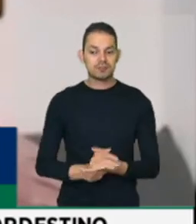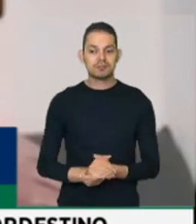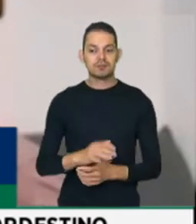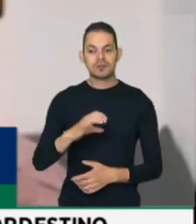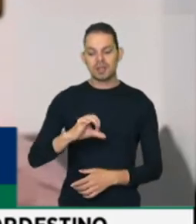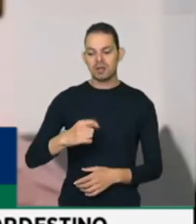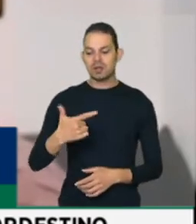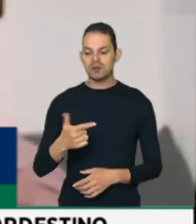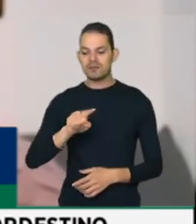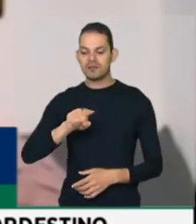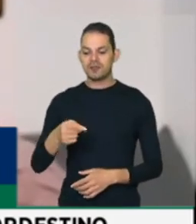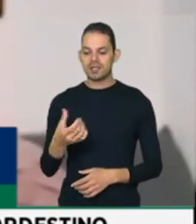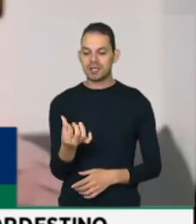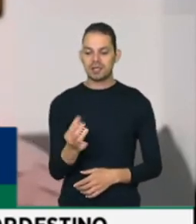ÚLTIMAS 24 HORAS. 92,6 MIL NOVOS CASOS. PELO AMOR DE